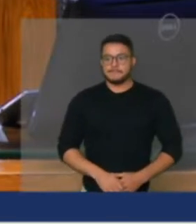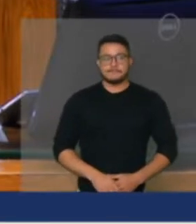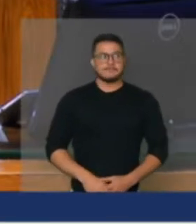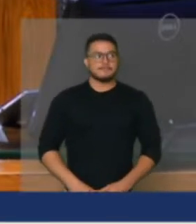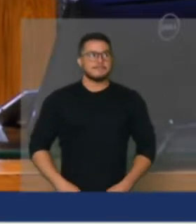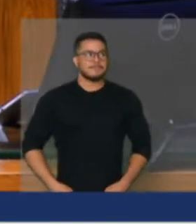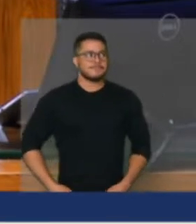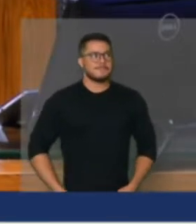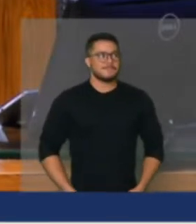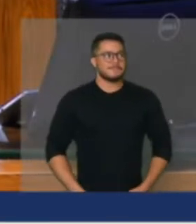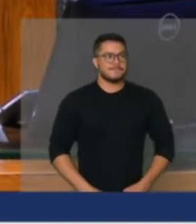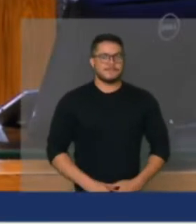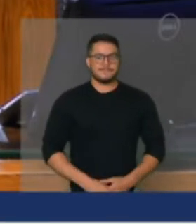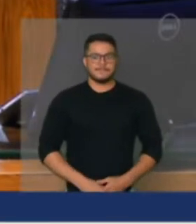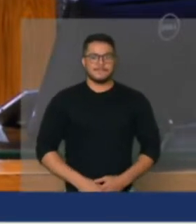VOTAÇÃO DO PROJETO DE V.EXA. DEPUTADO HENRIQUE FONTANA,